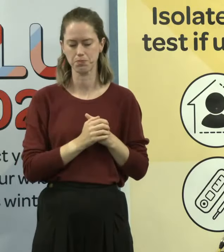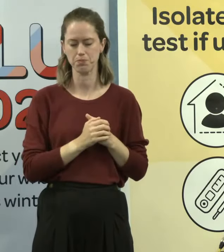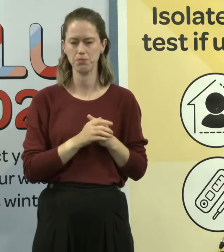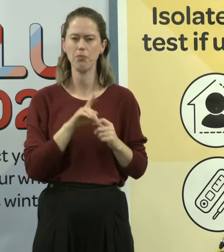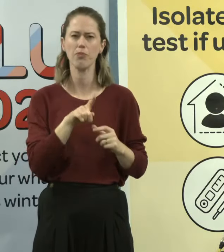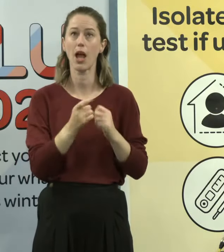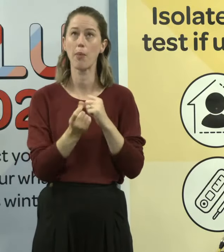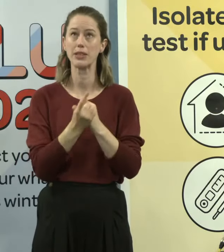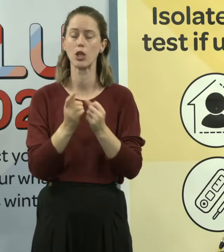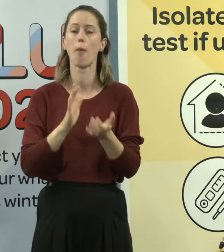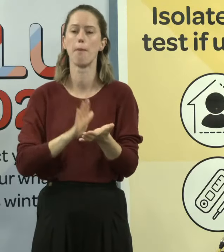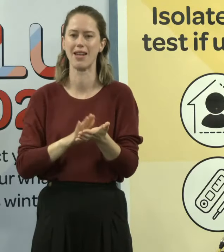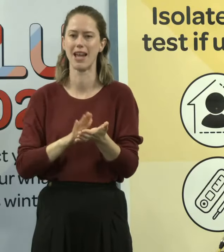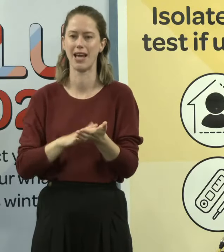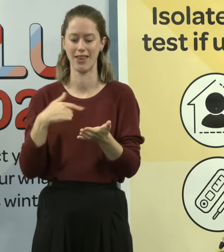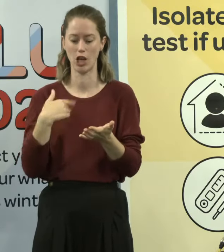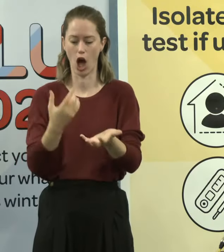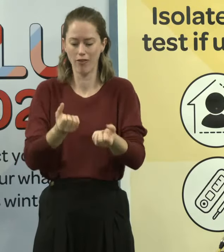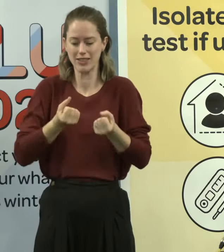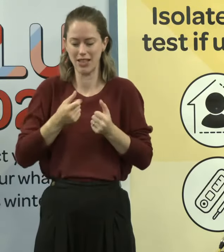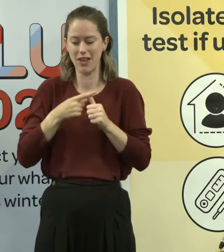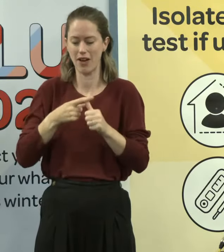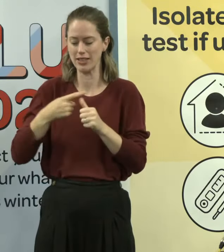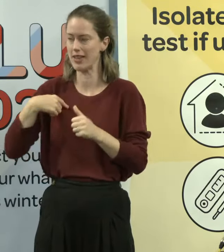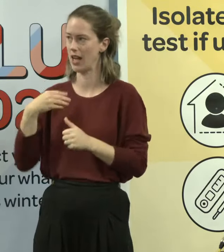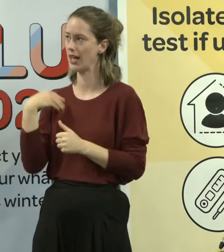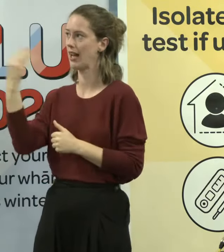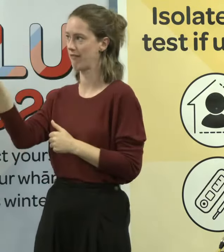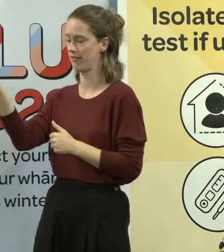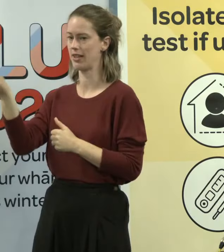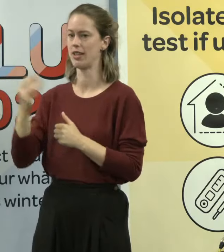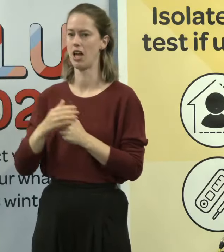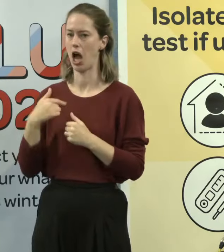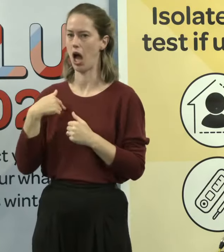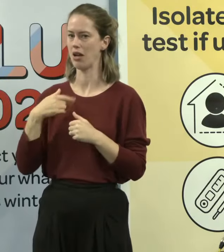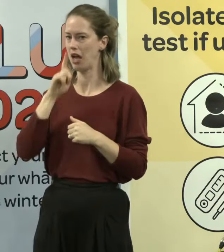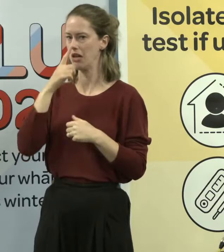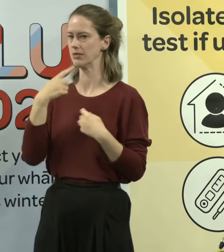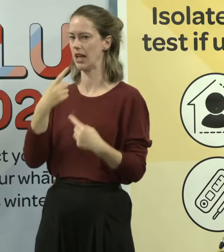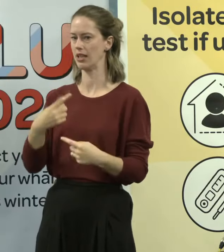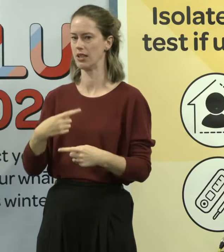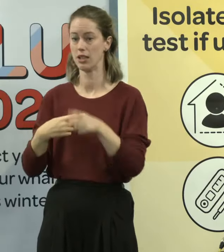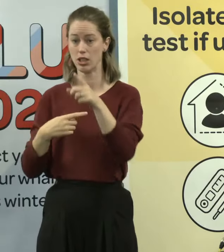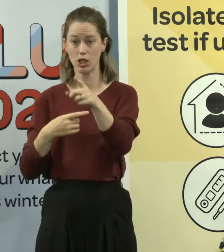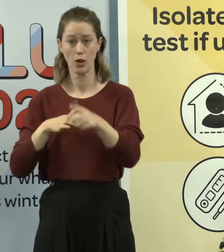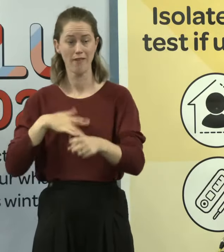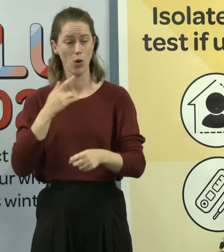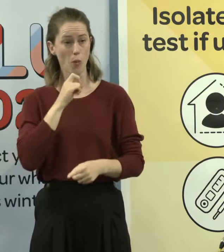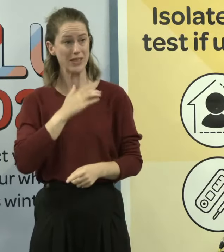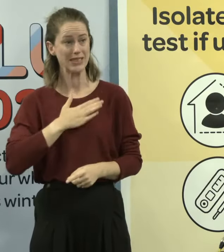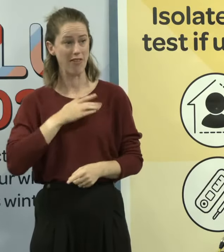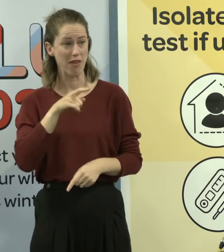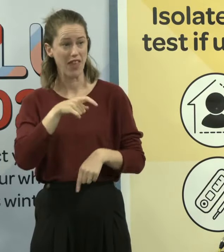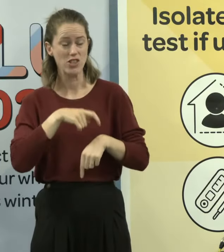Kaore e taea e au te kii, he aha taku korero kei reira he